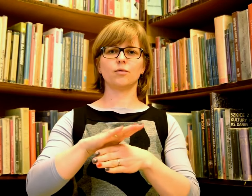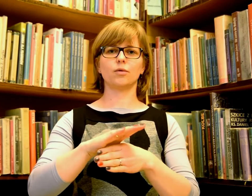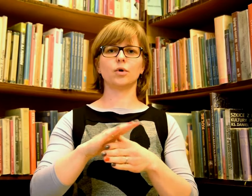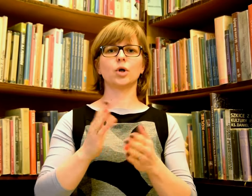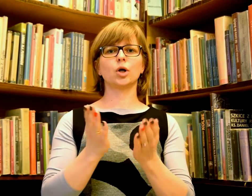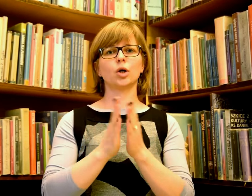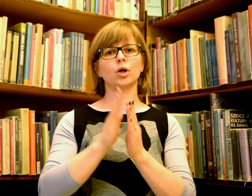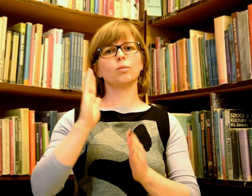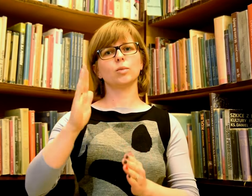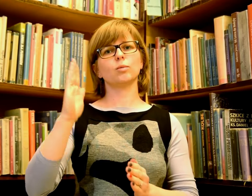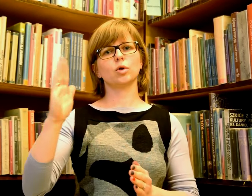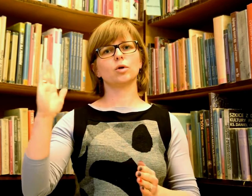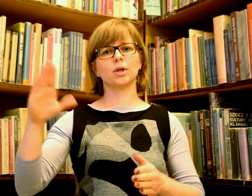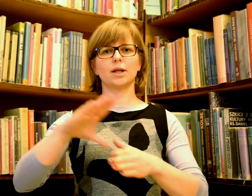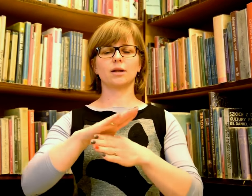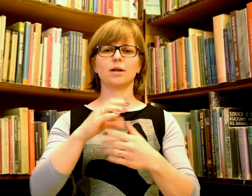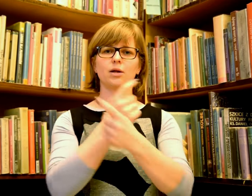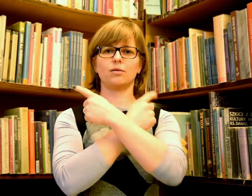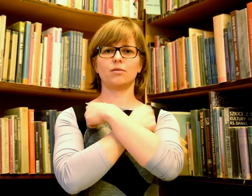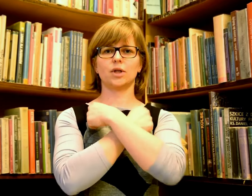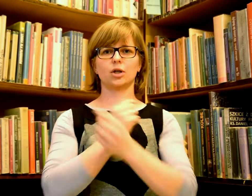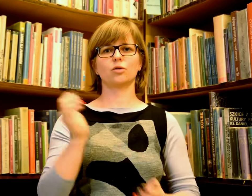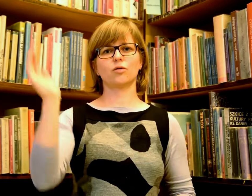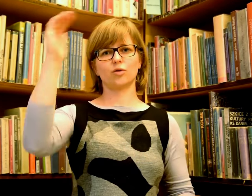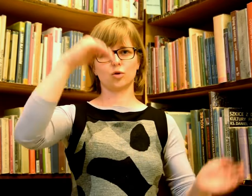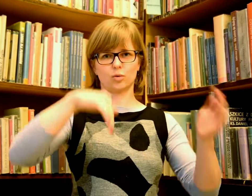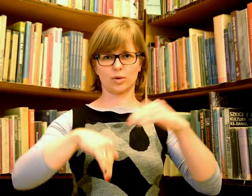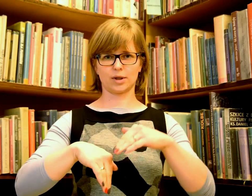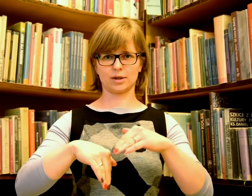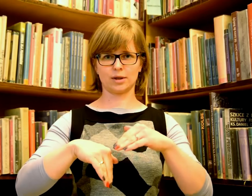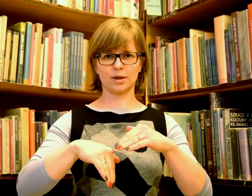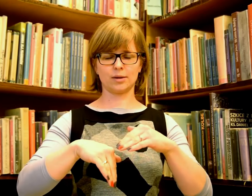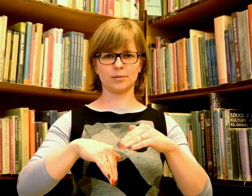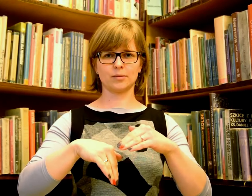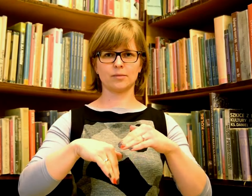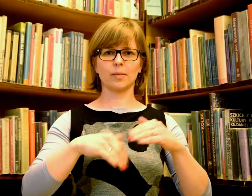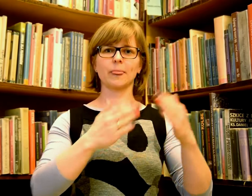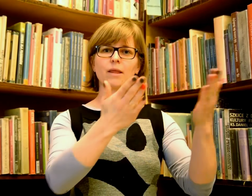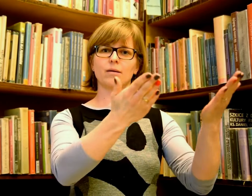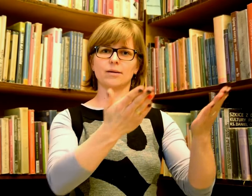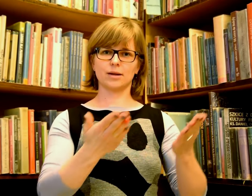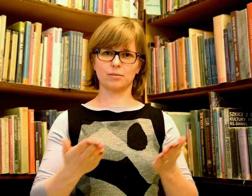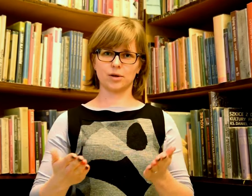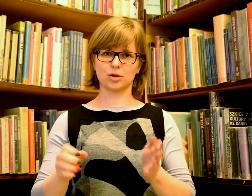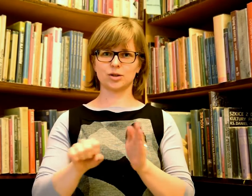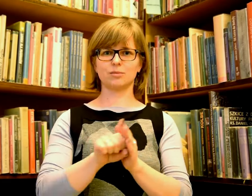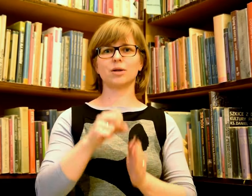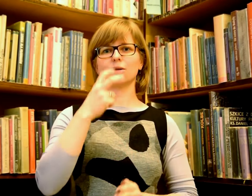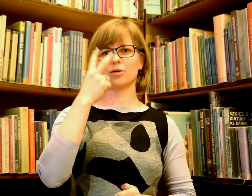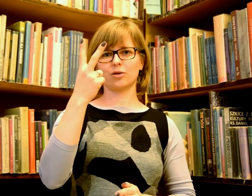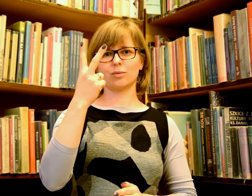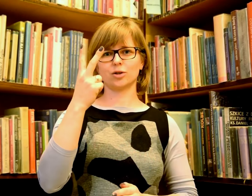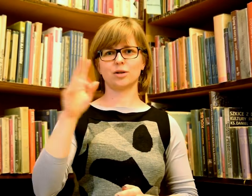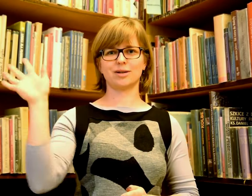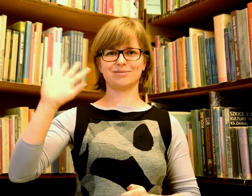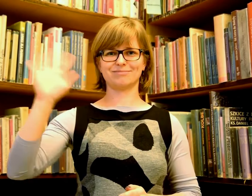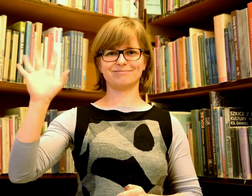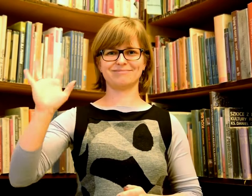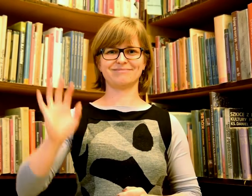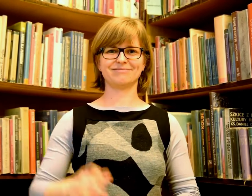w Tarnowskich Górach. Zapraszam i do zobaczenia